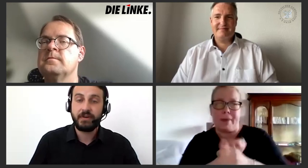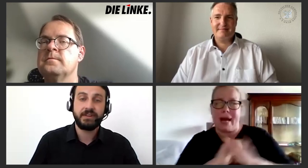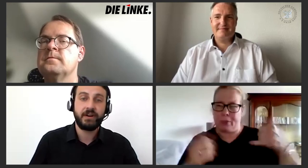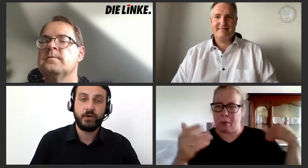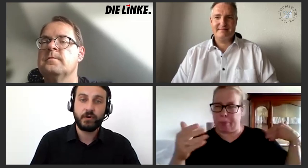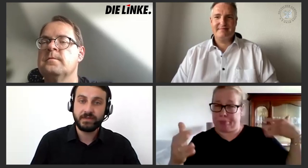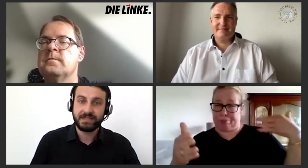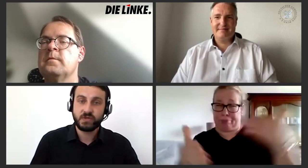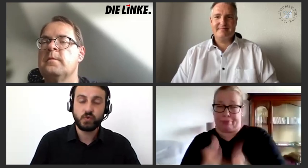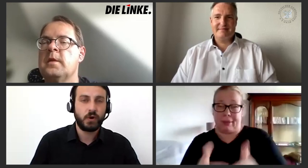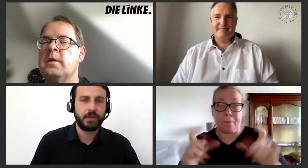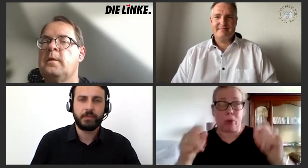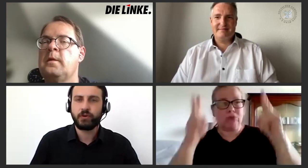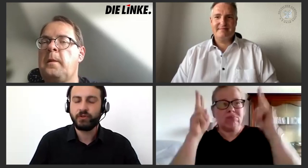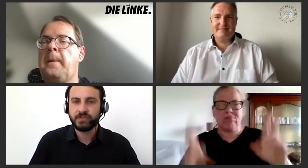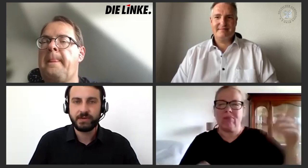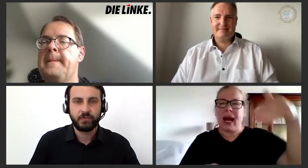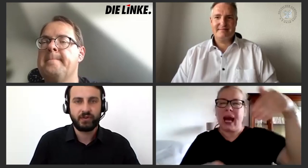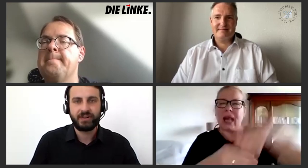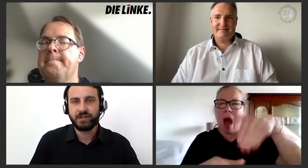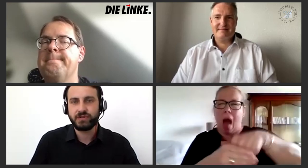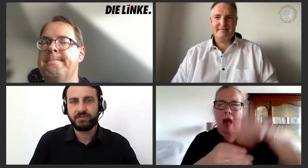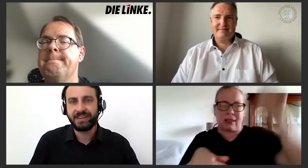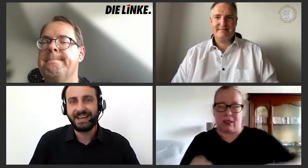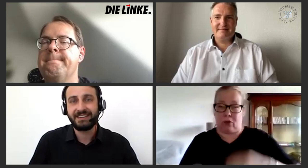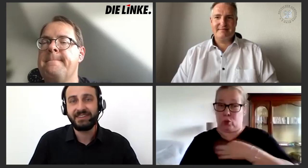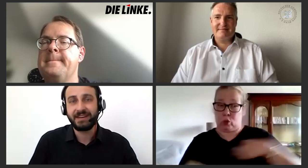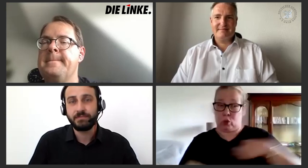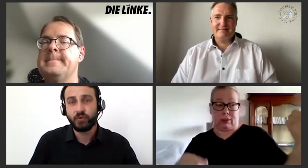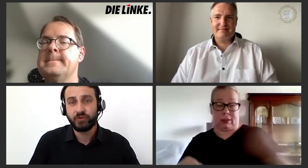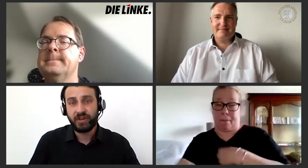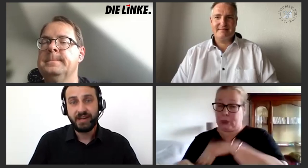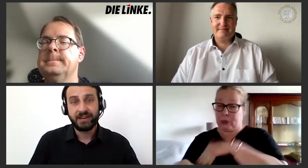dass immer wieder irgendwas dazu kommt aber trotzdem noch ganz schön viel geändert